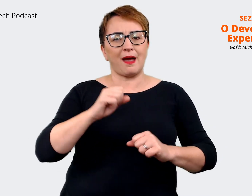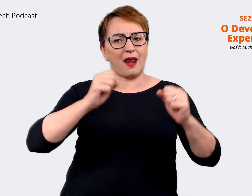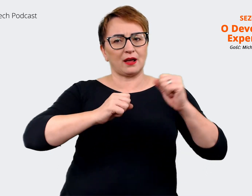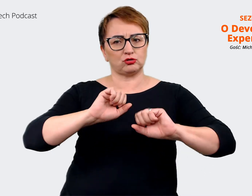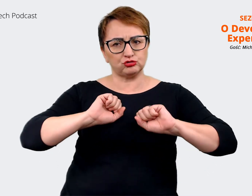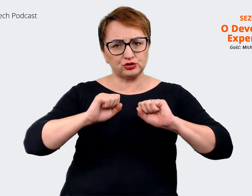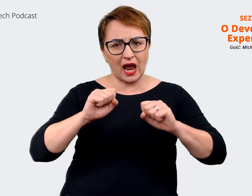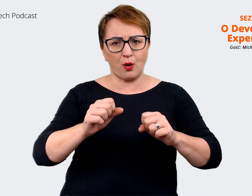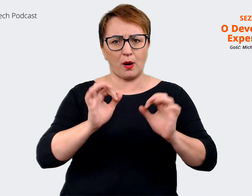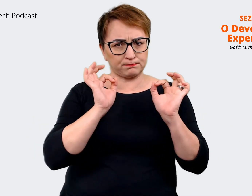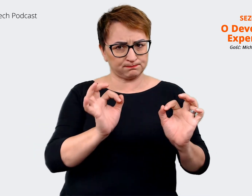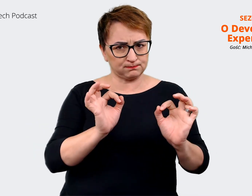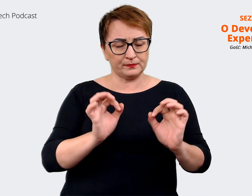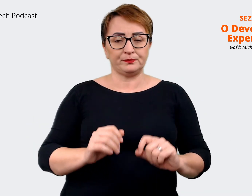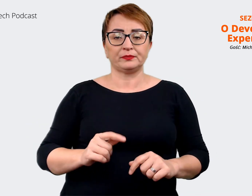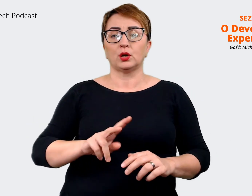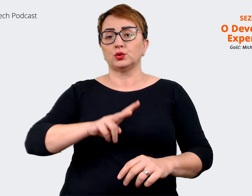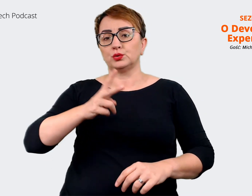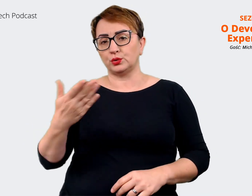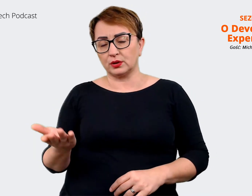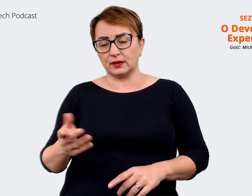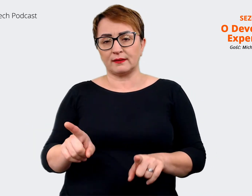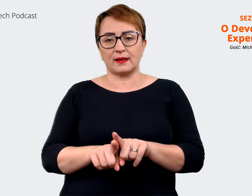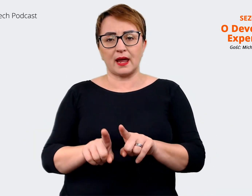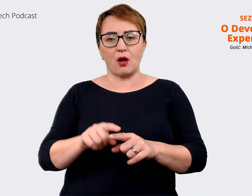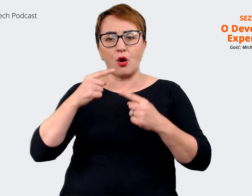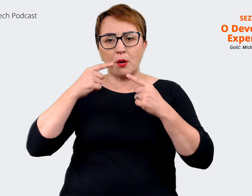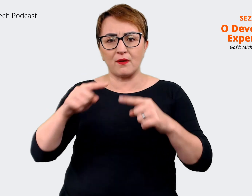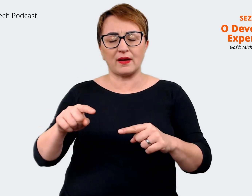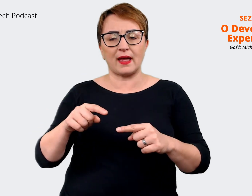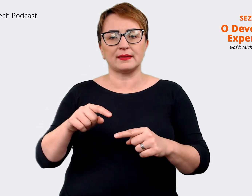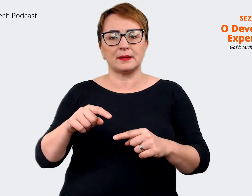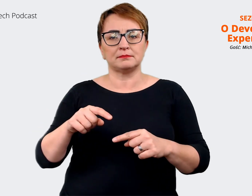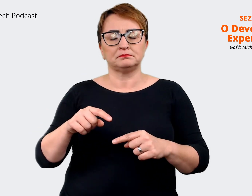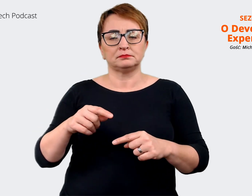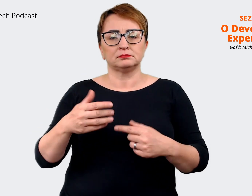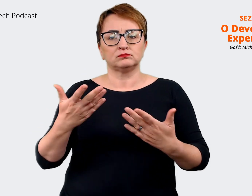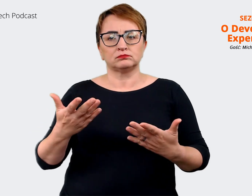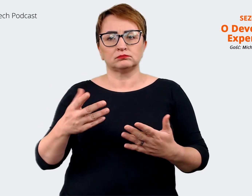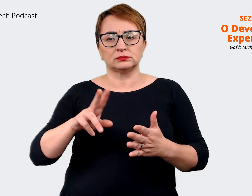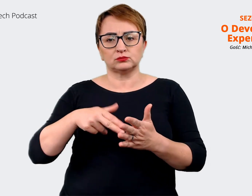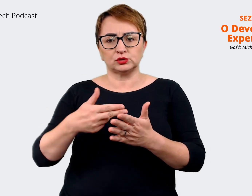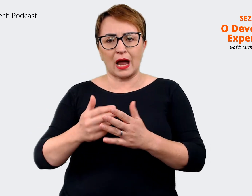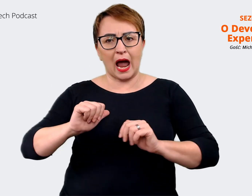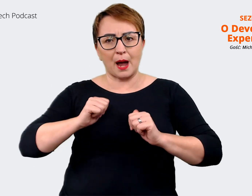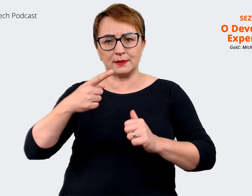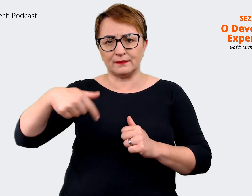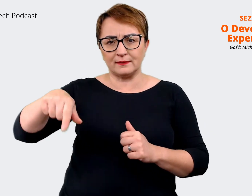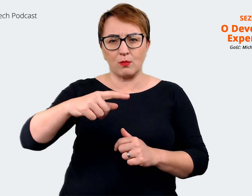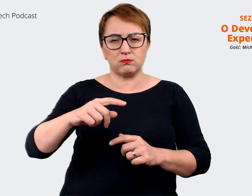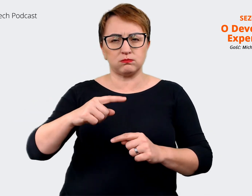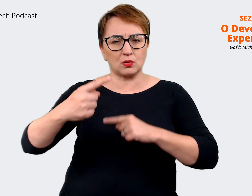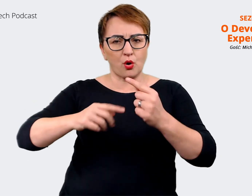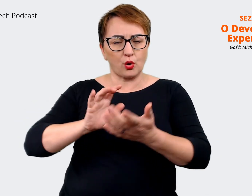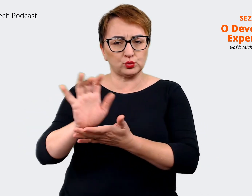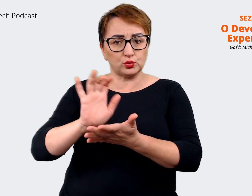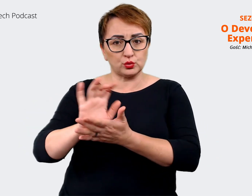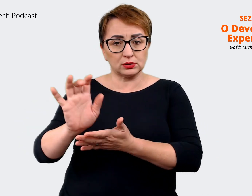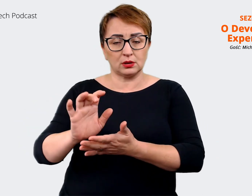działało i działało poprawnie. Z drugiej strony też odpowiadam za to, żeby te produkty właśnie